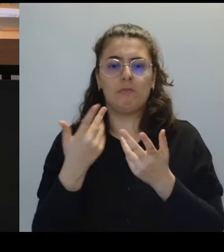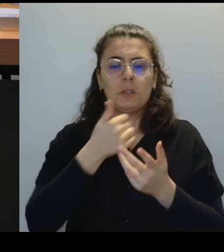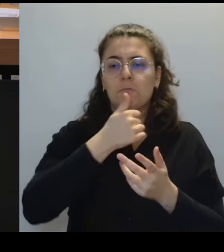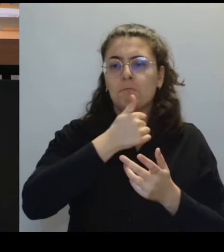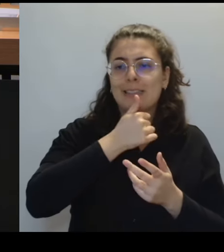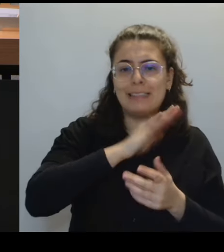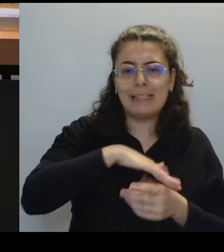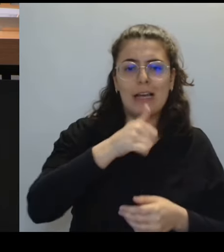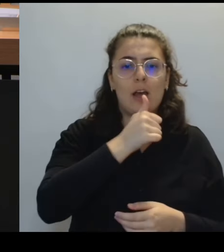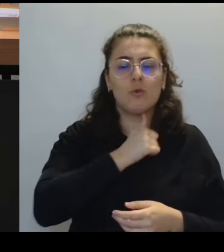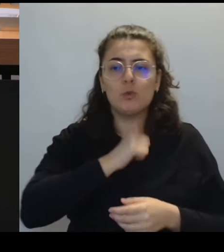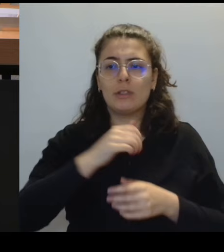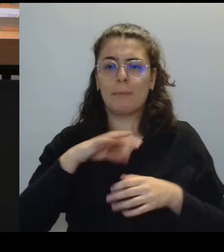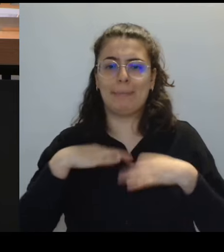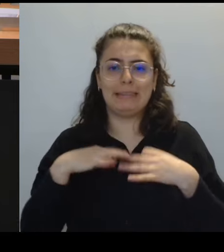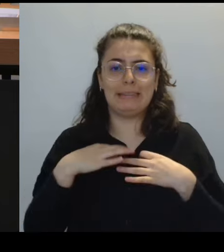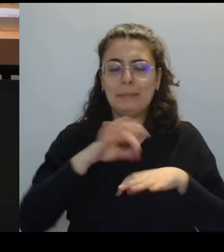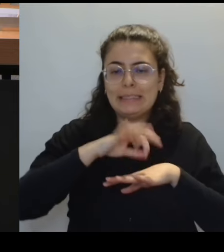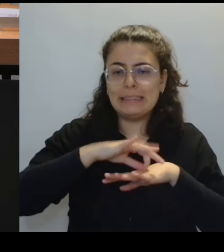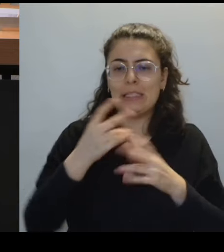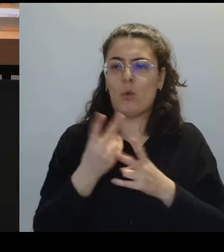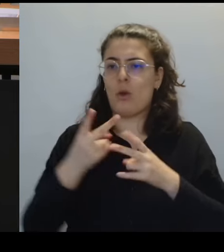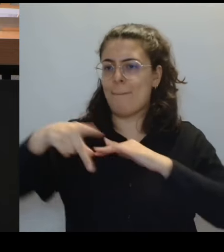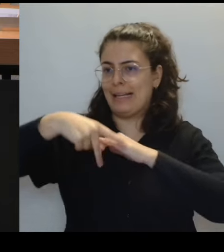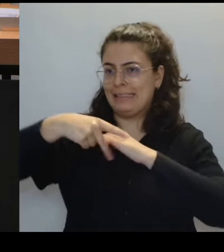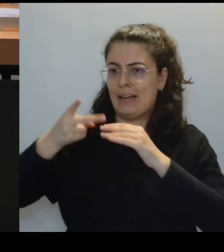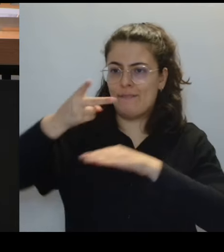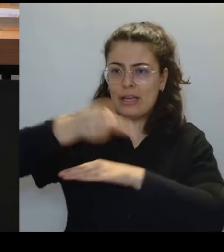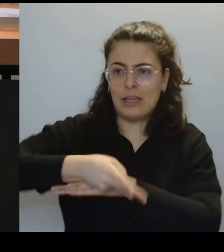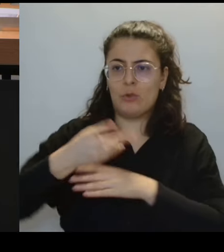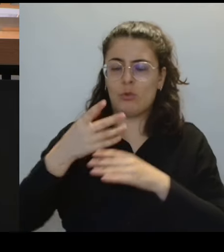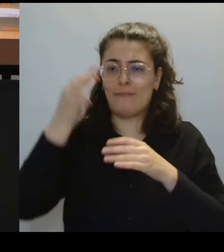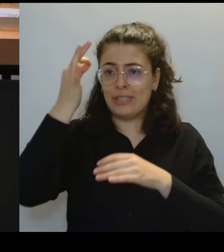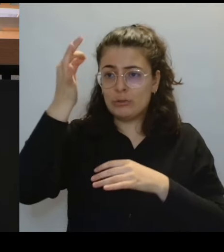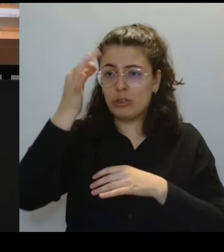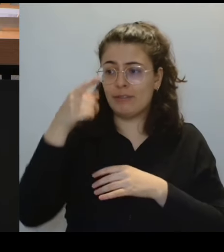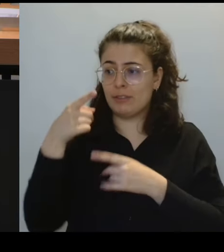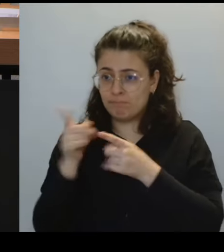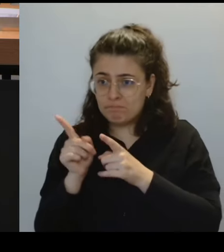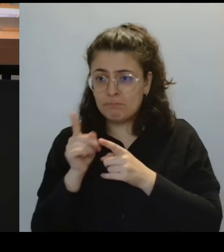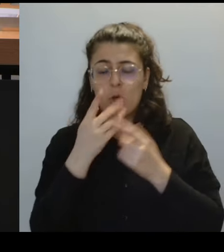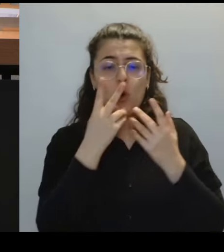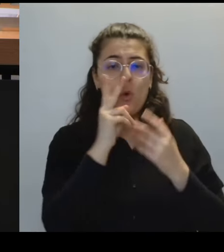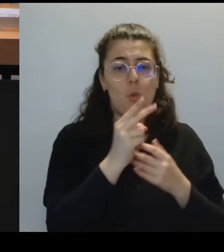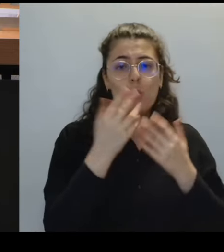auch die Wissenschaft, diese Untersuchungen der U 10 und der U 11 und auch der J2 für absolut sinnvoll.